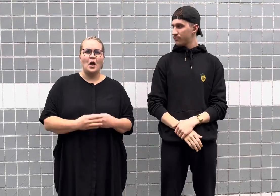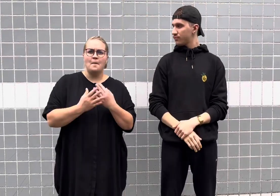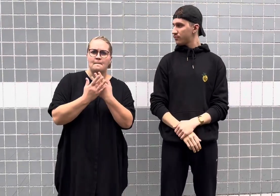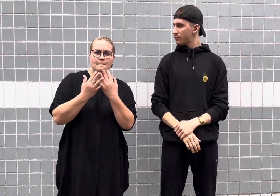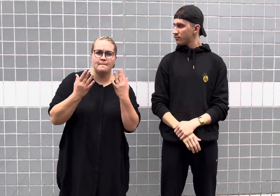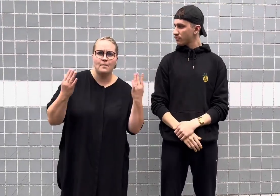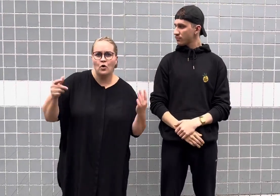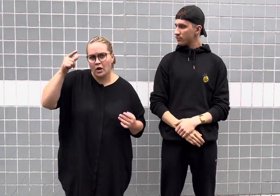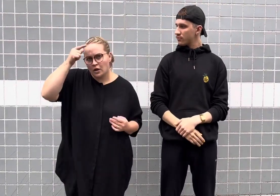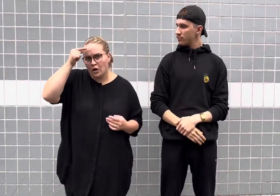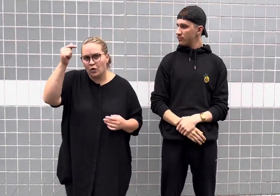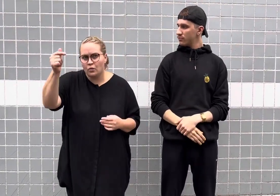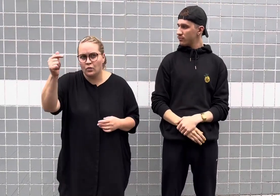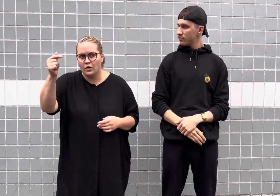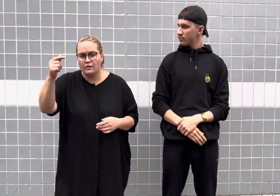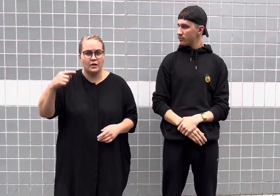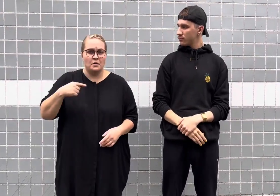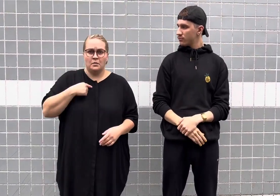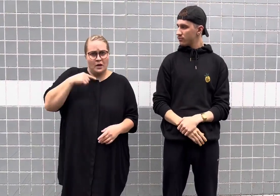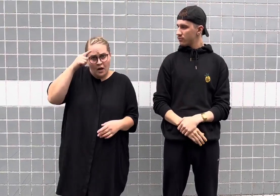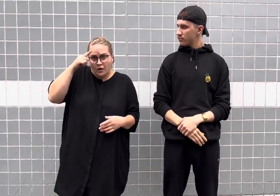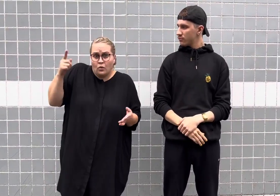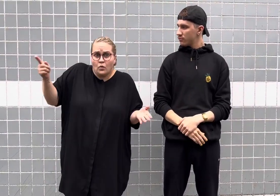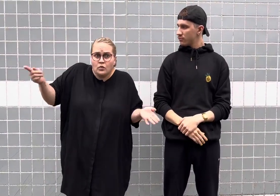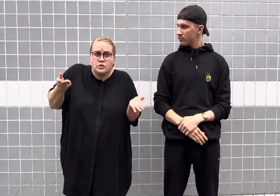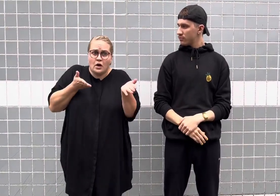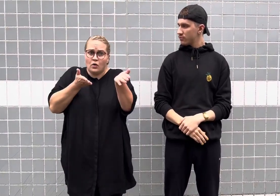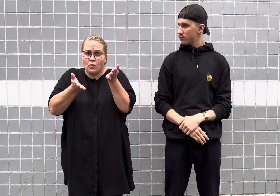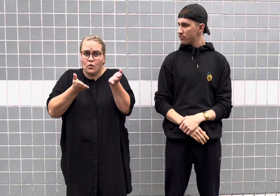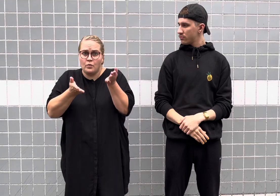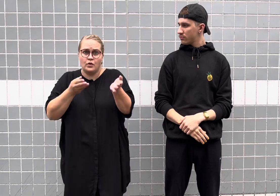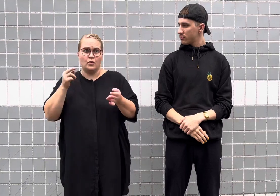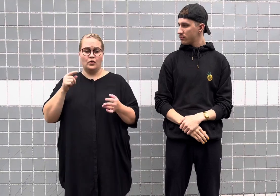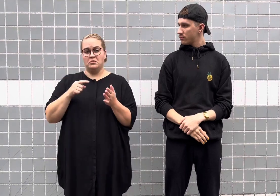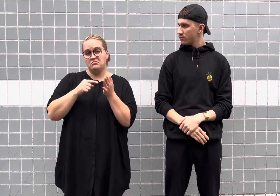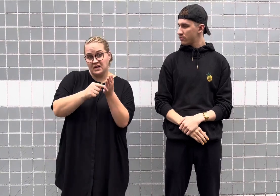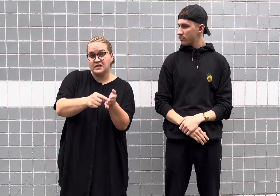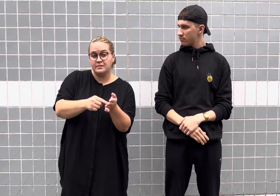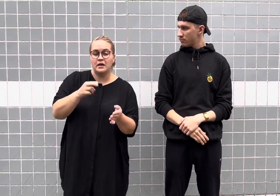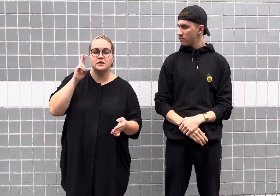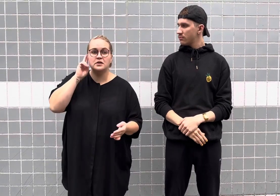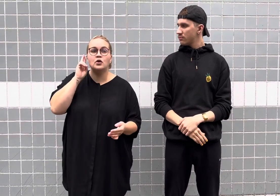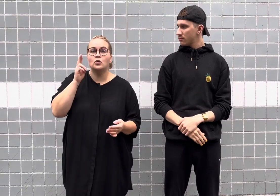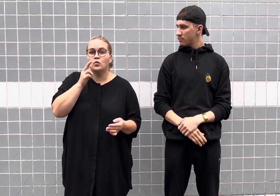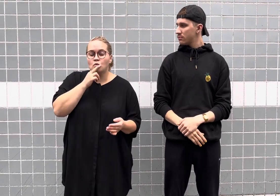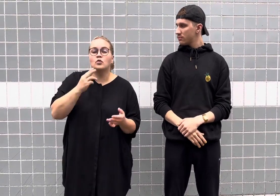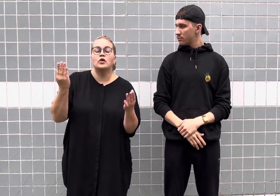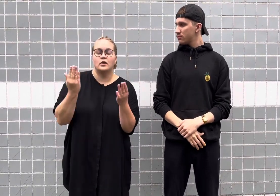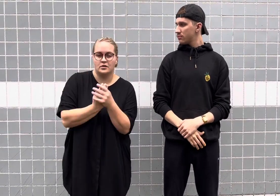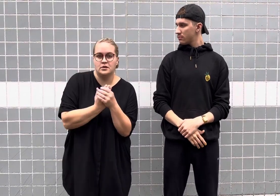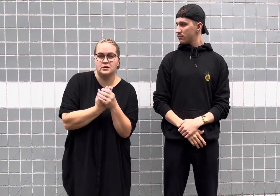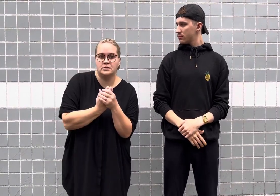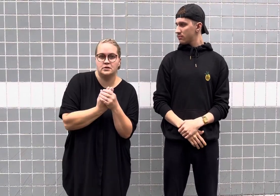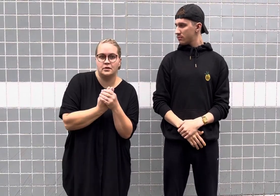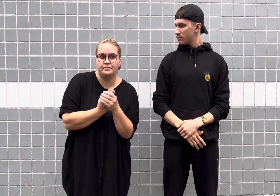Monet luulevat etteivät osaa kommunikoida esimerkiksi kuuron kanssa, -